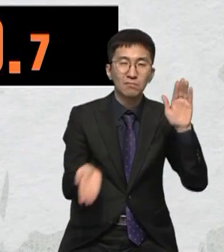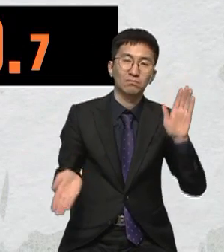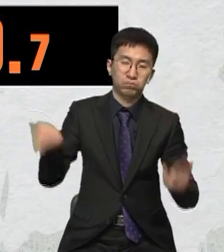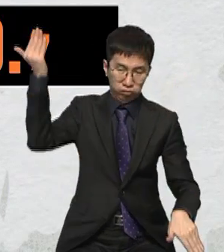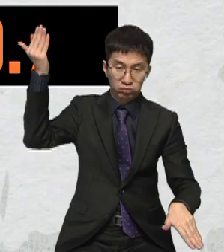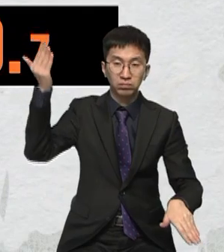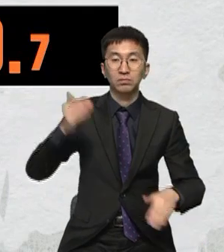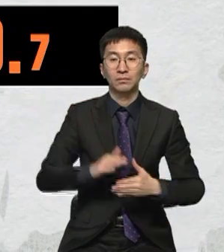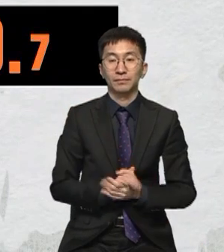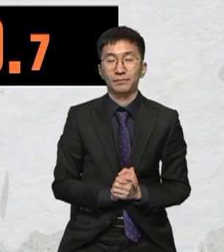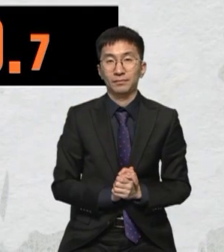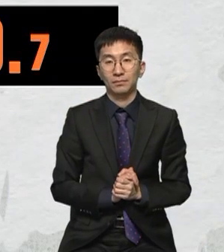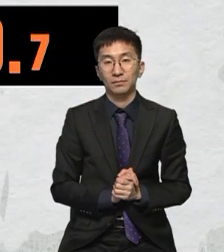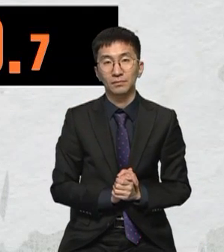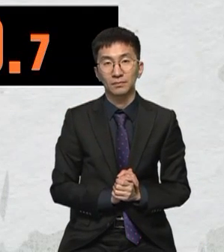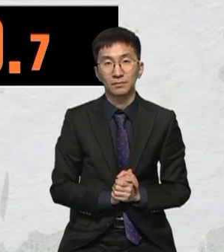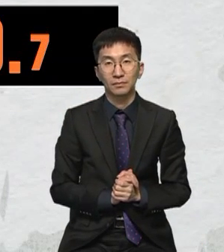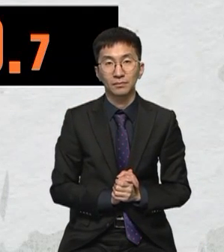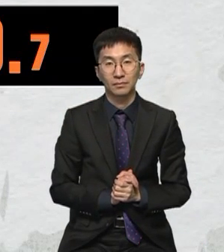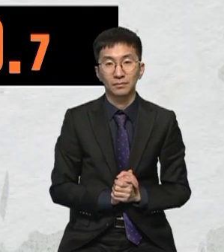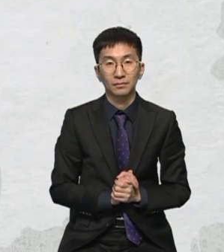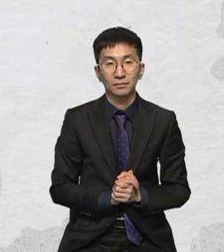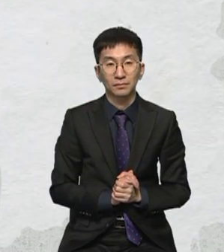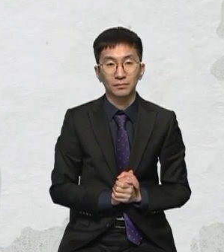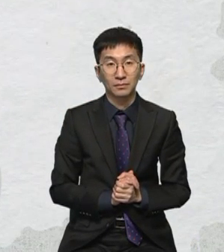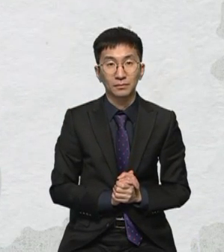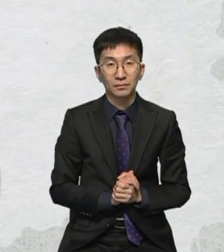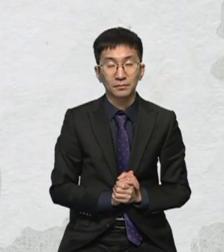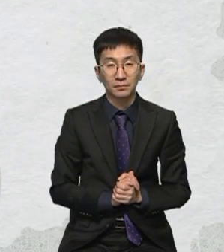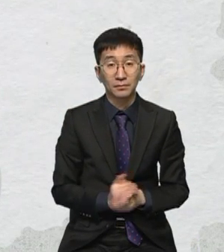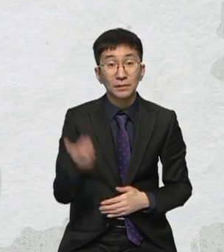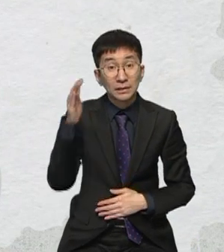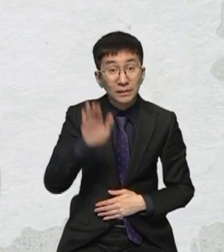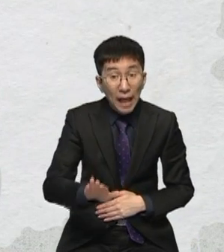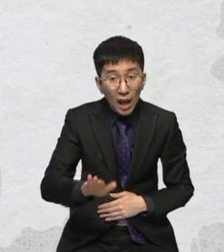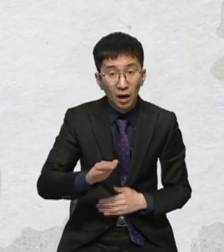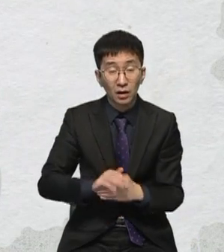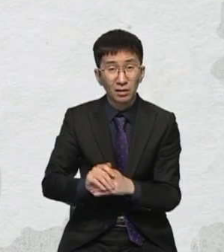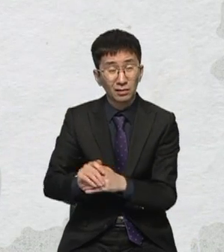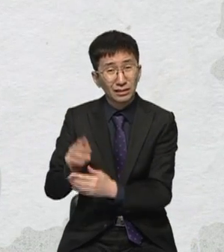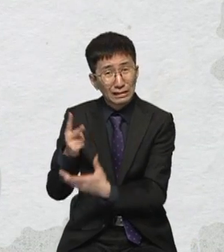것이 영향을 끼친 걸로 풀이됩니다. 그러나 단일화 가능성에 대해서는 3명 중